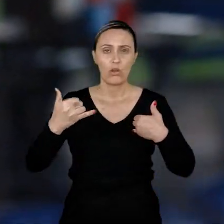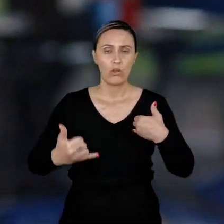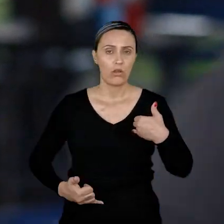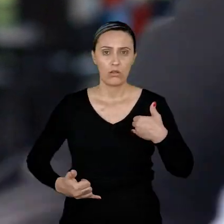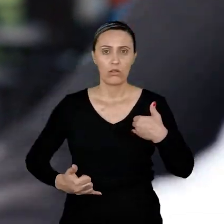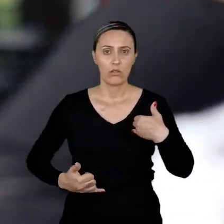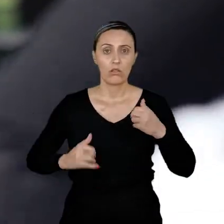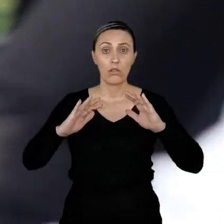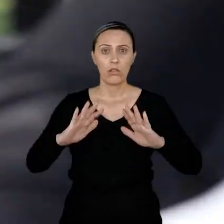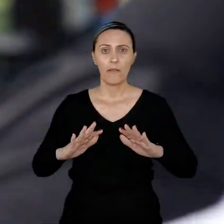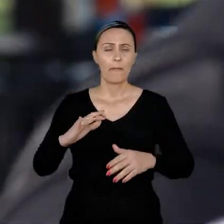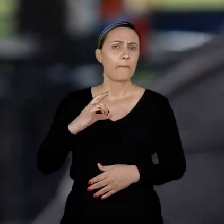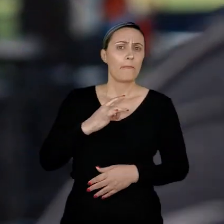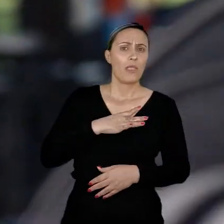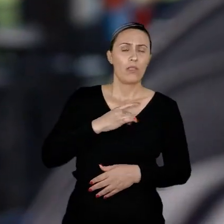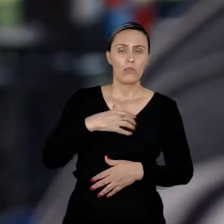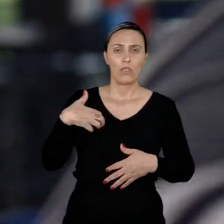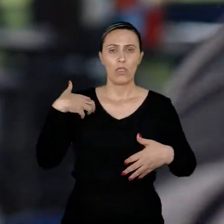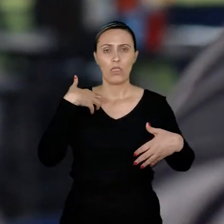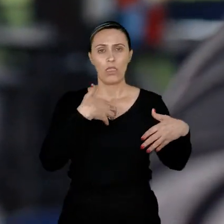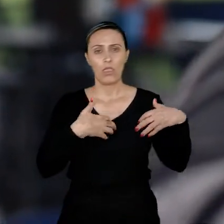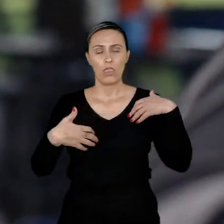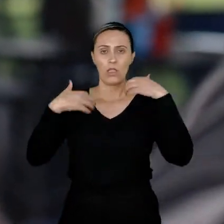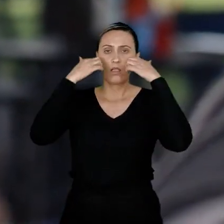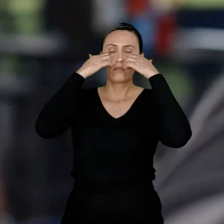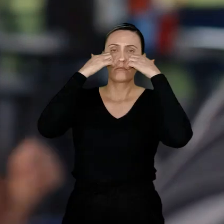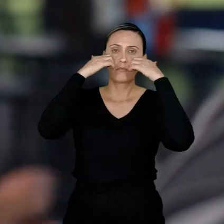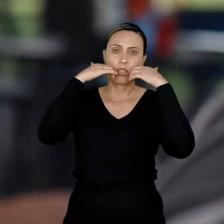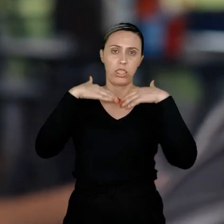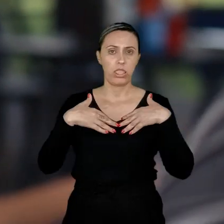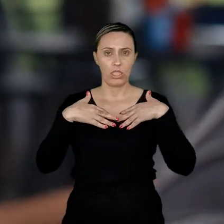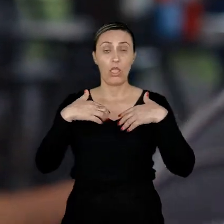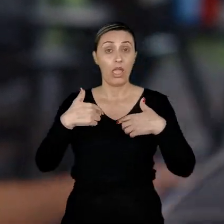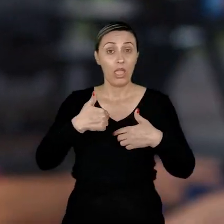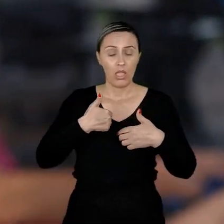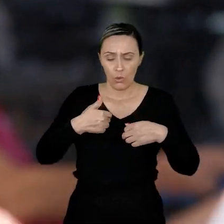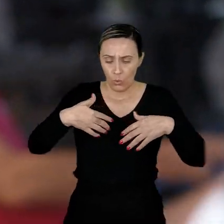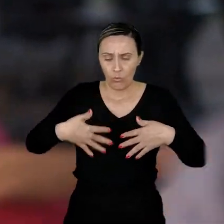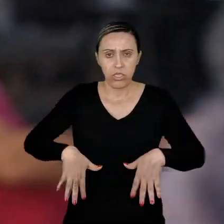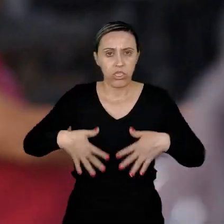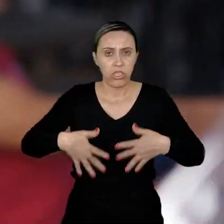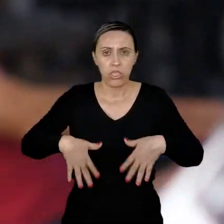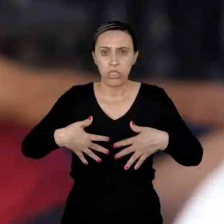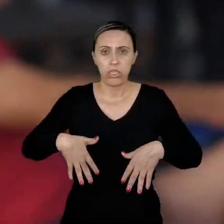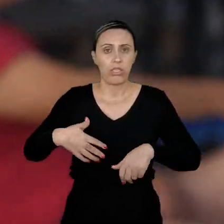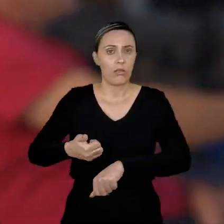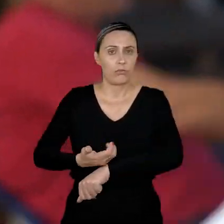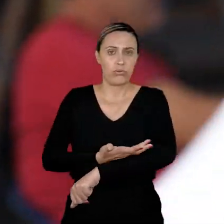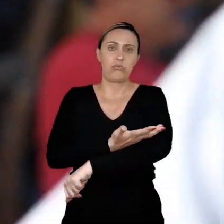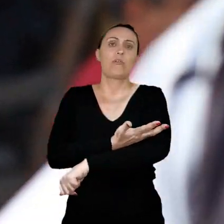O medo se alojou em mim e as lágrimas rolaram. As pernas tremeram numa dança de emoções onde os sentidos se perderam.